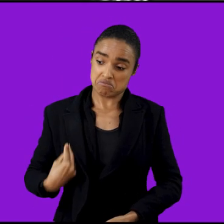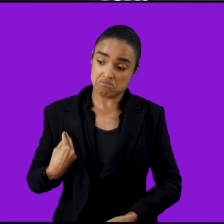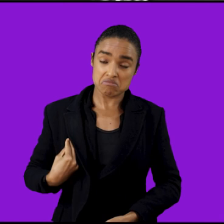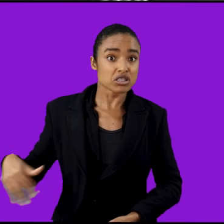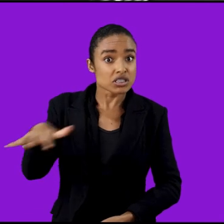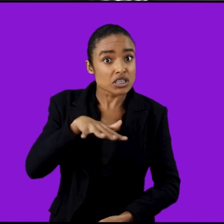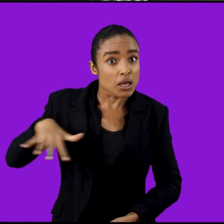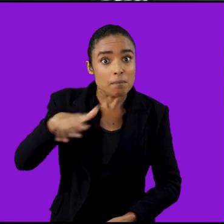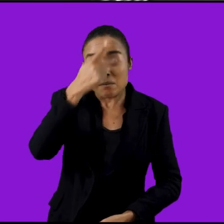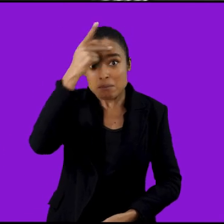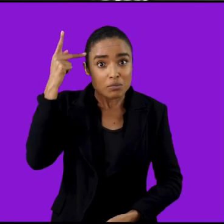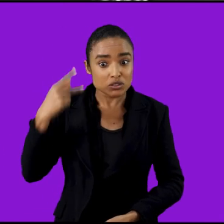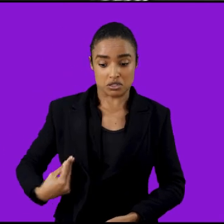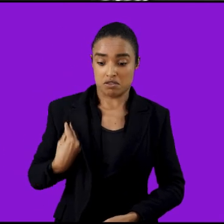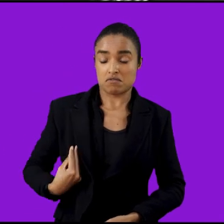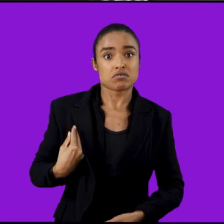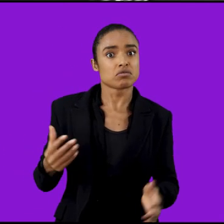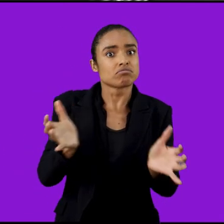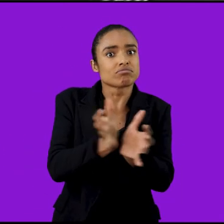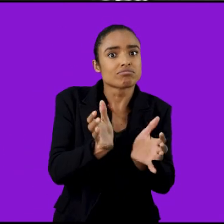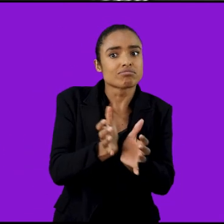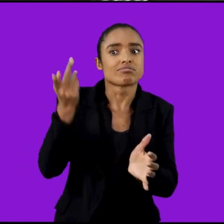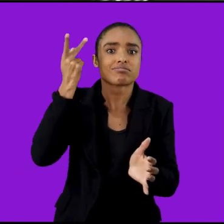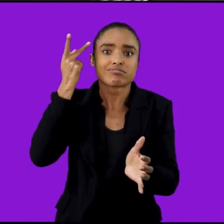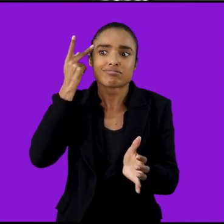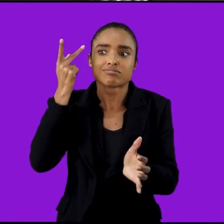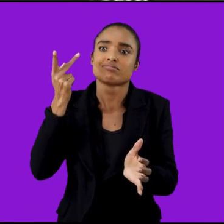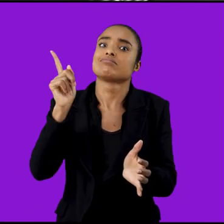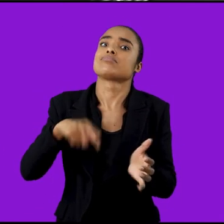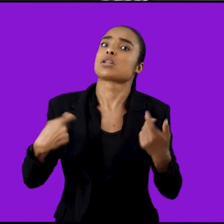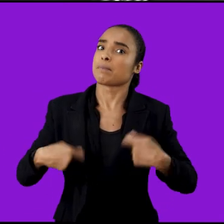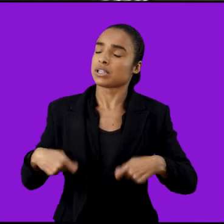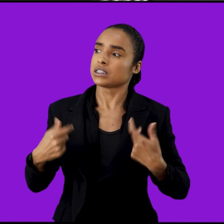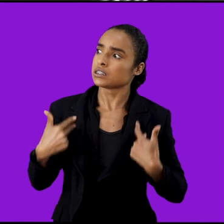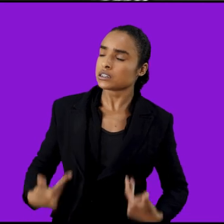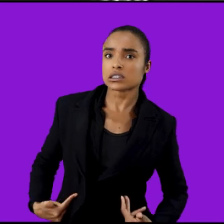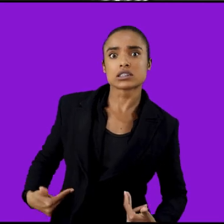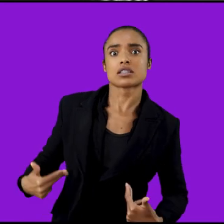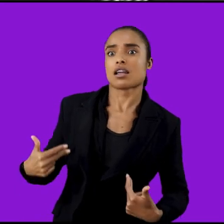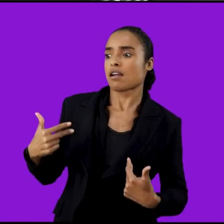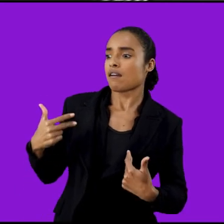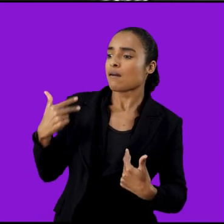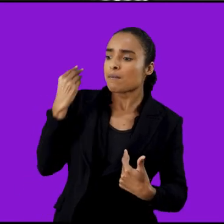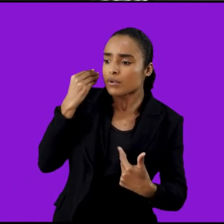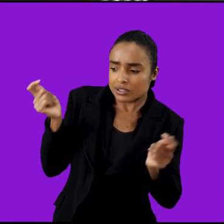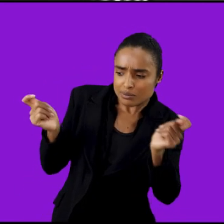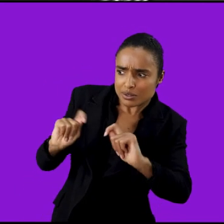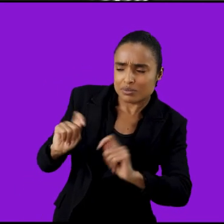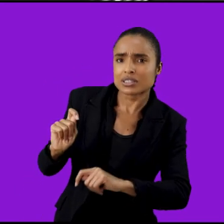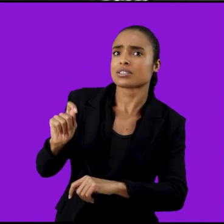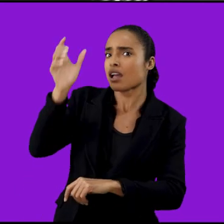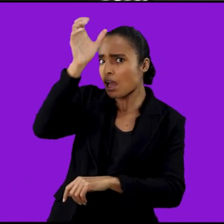São Paulo”, vai ser ter a capacidade e a humildade de aprender com esse tipo de experiência